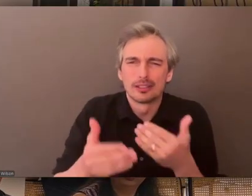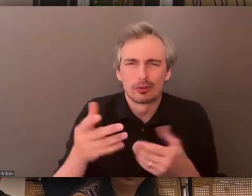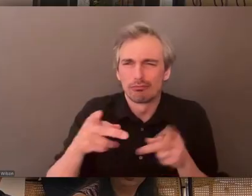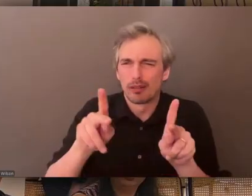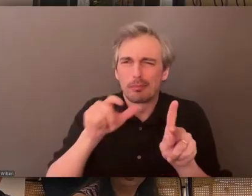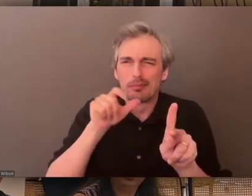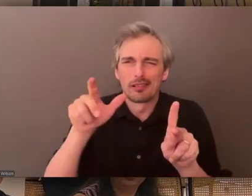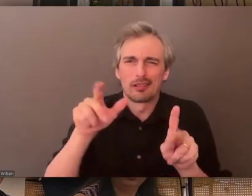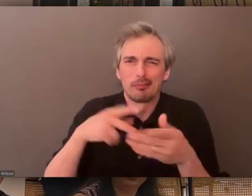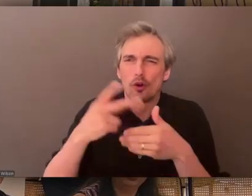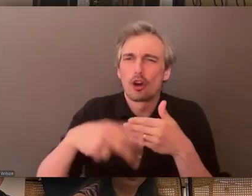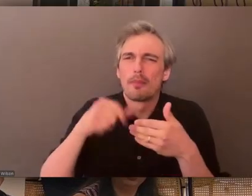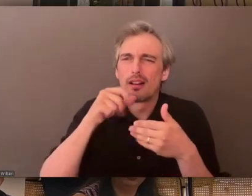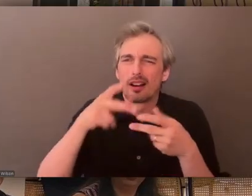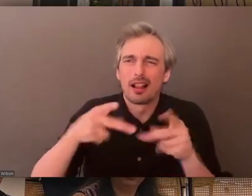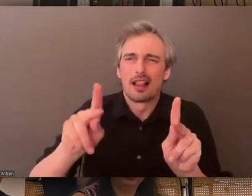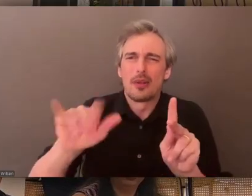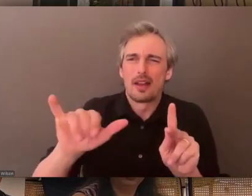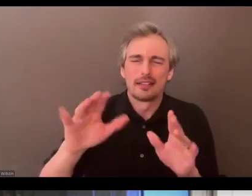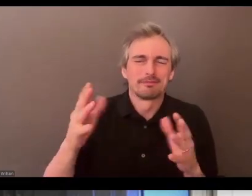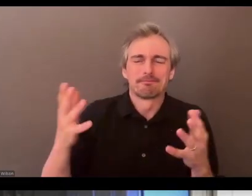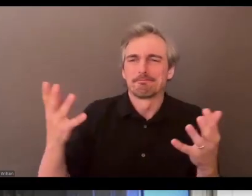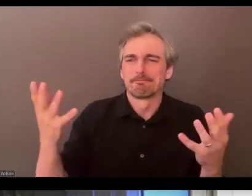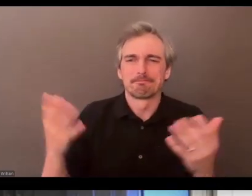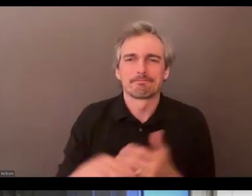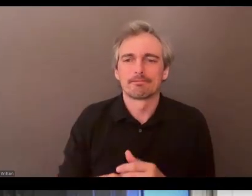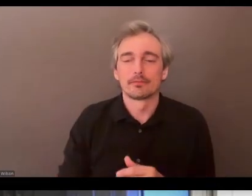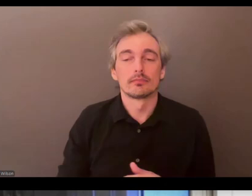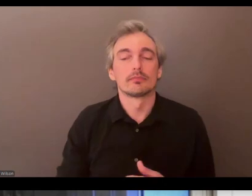それは本当に使用しているプラットフォ ームによります。